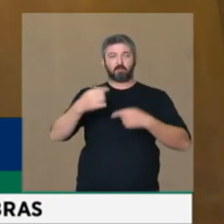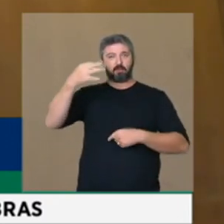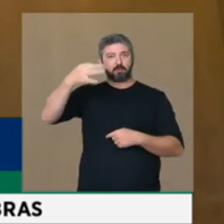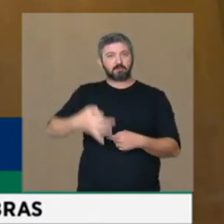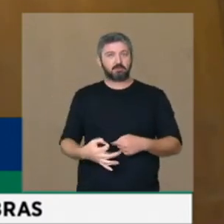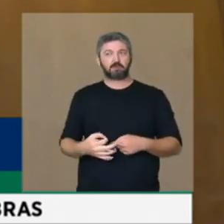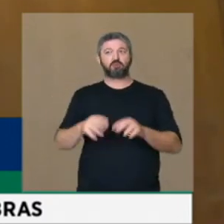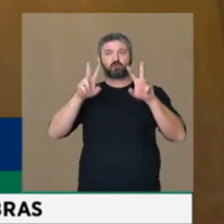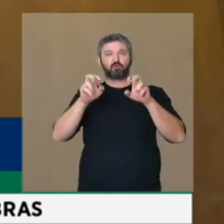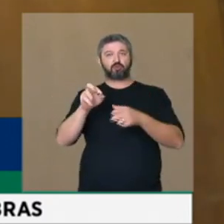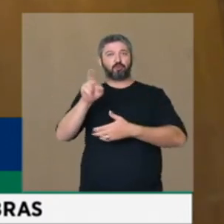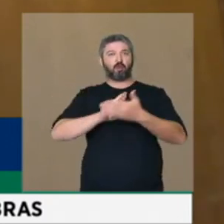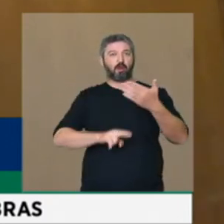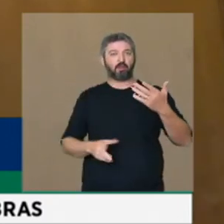PRESIDENTE... ESSE TEMA É UM